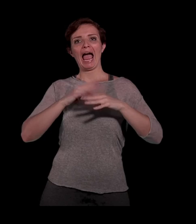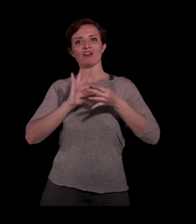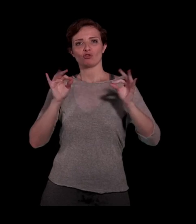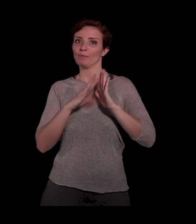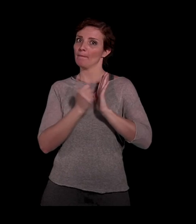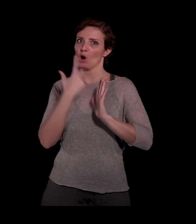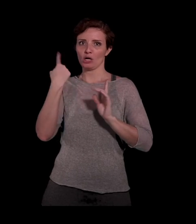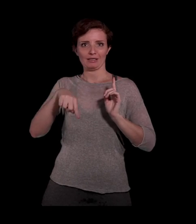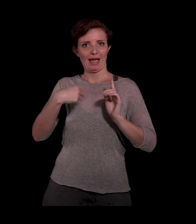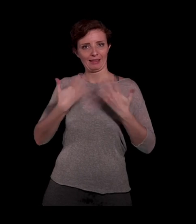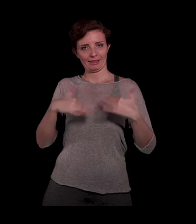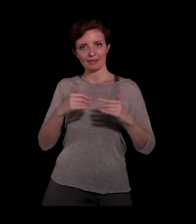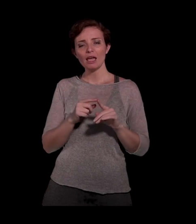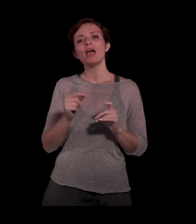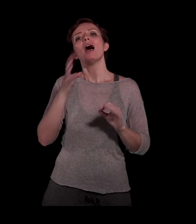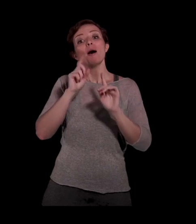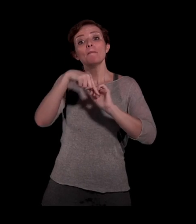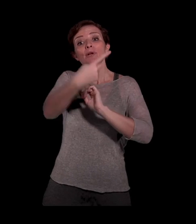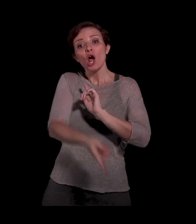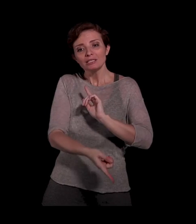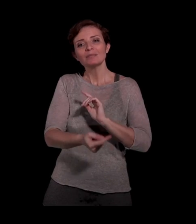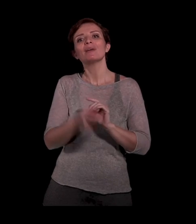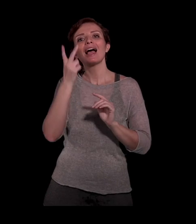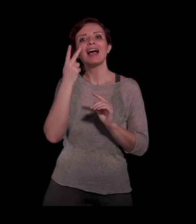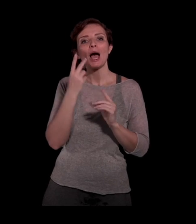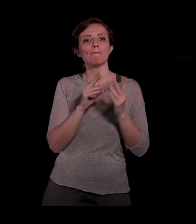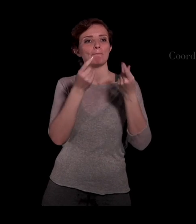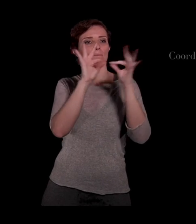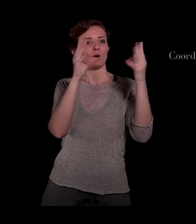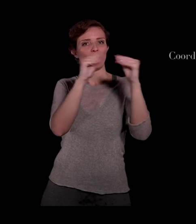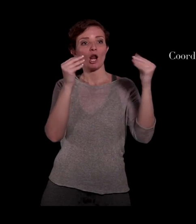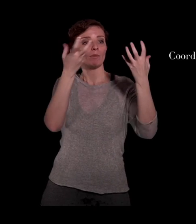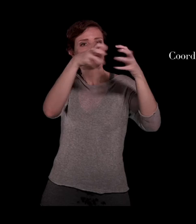Nella prossima lezione ci dedicheremo alla scomposizione dei polinomi in fattori